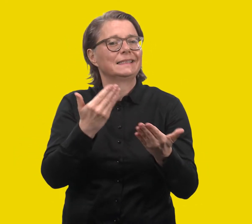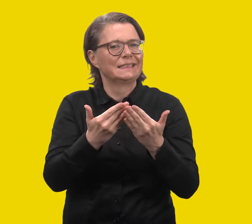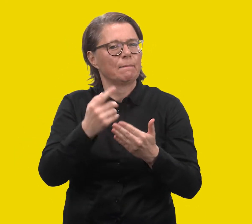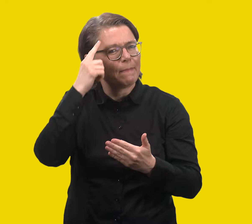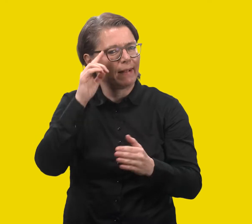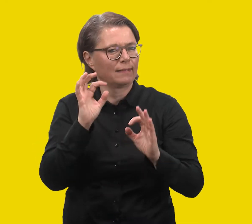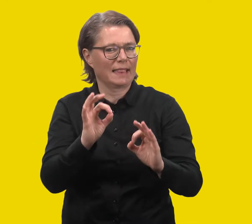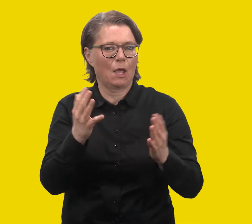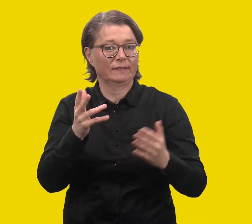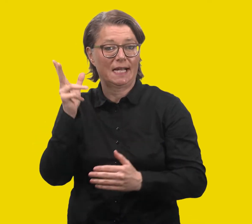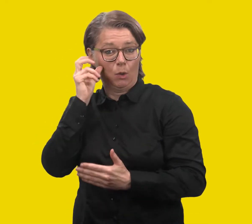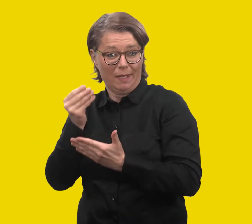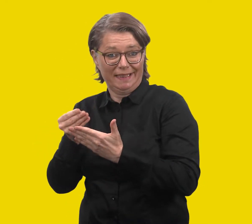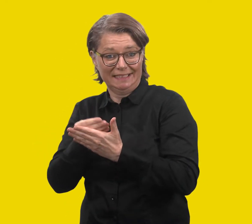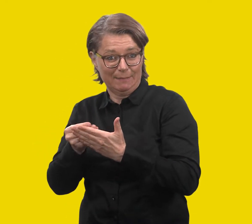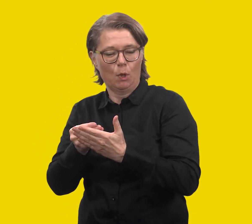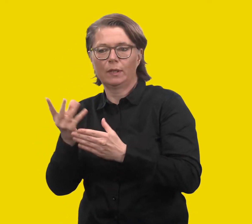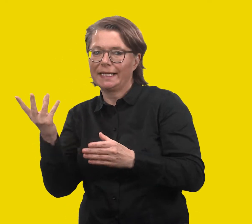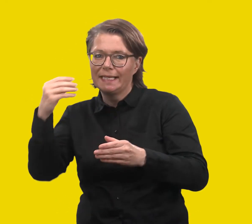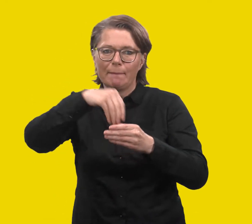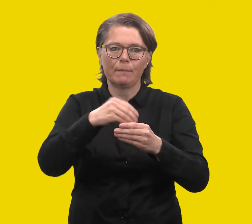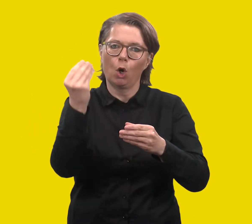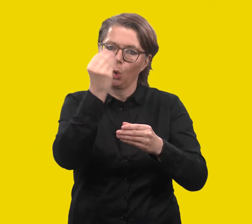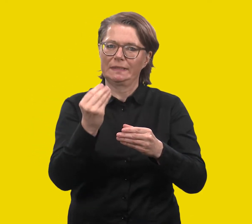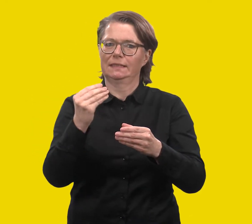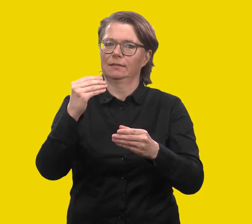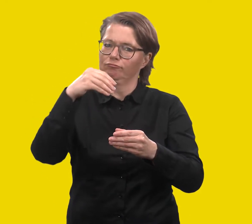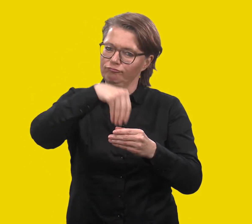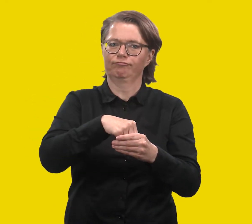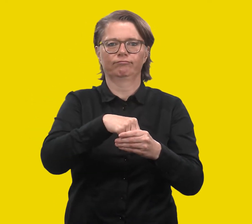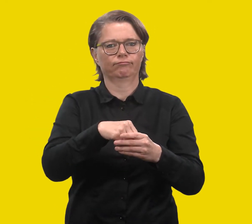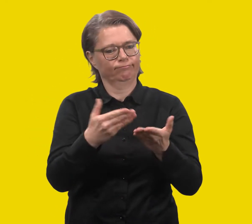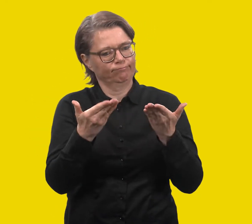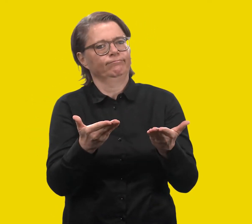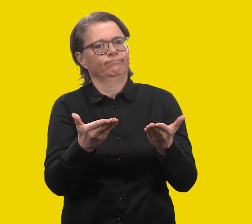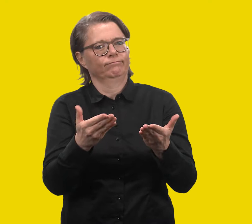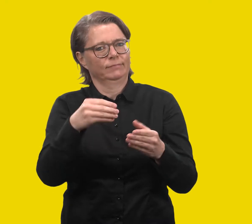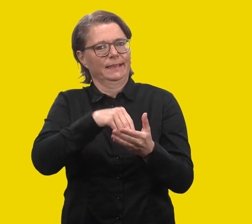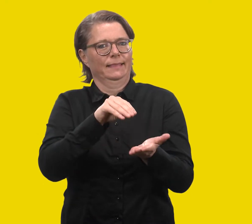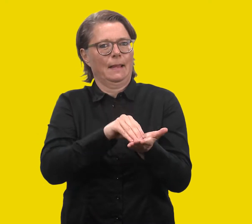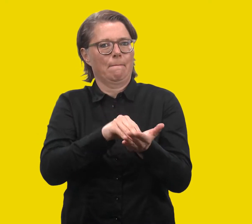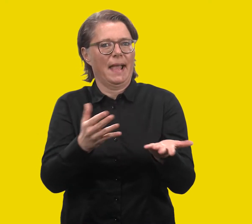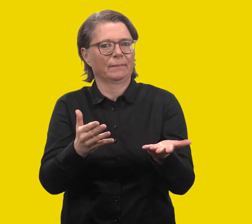Das heißt, die Audiodeskription wird als Teil des Kunstwerks begriffen